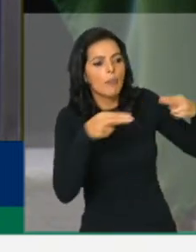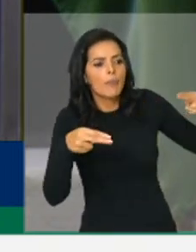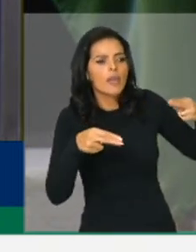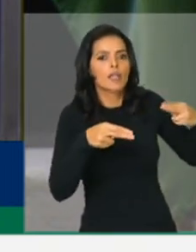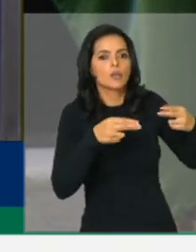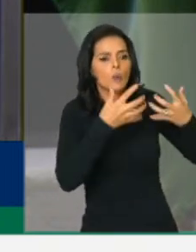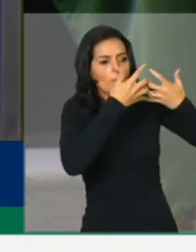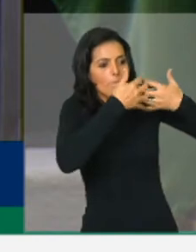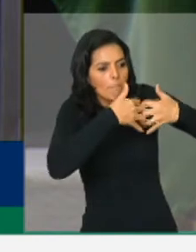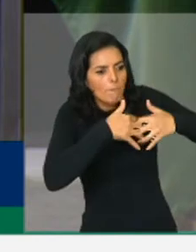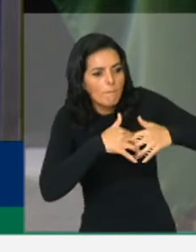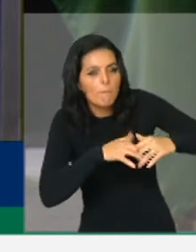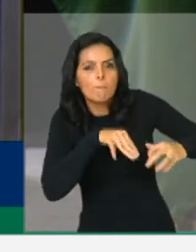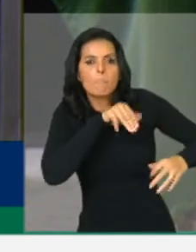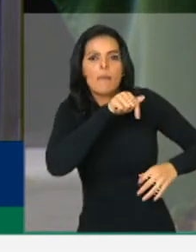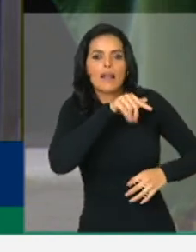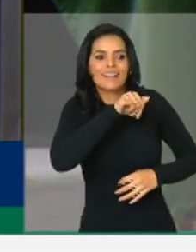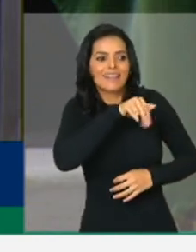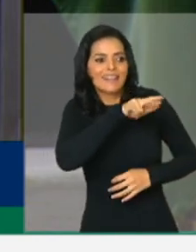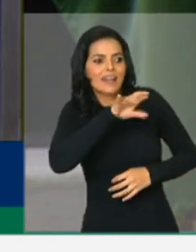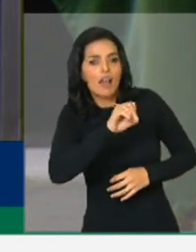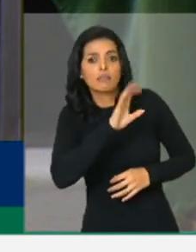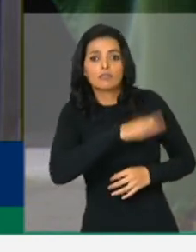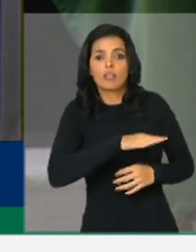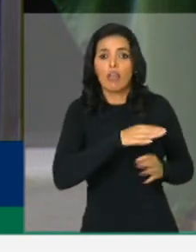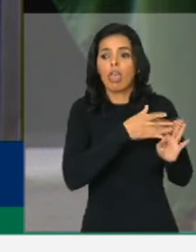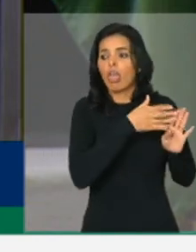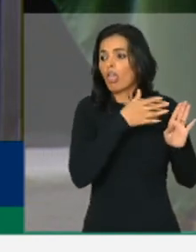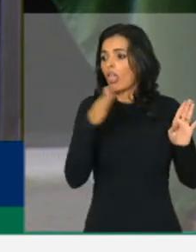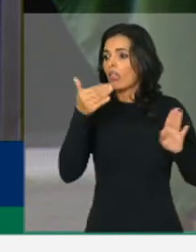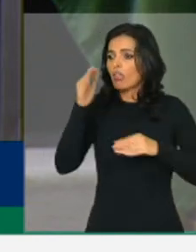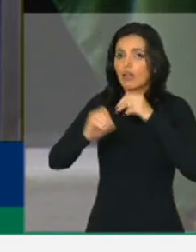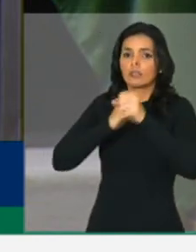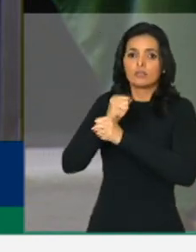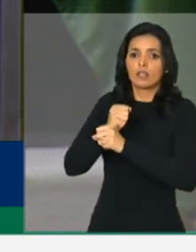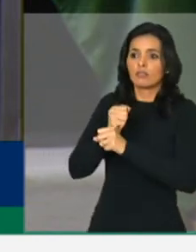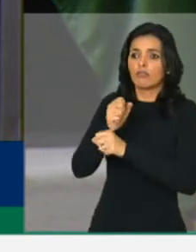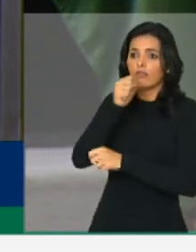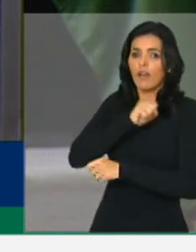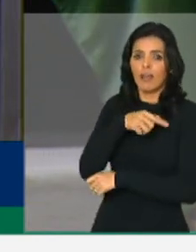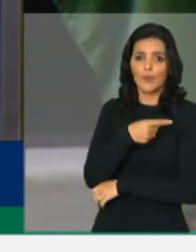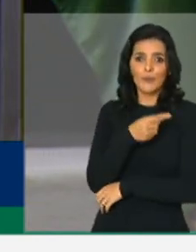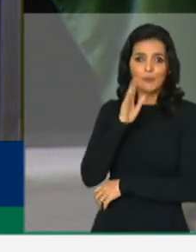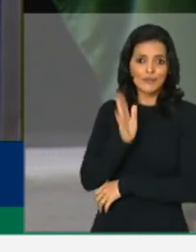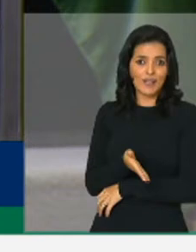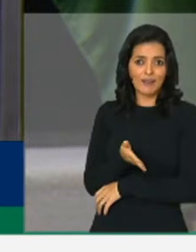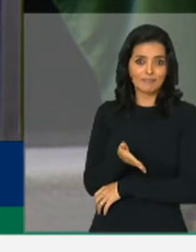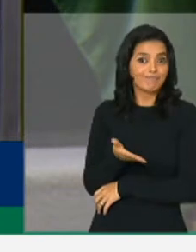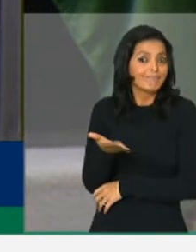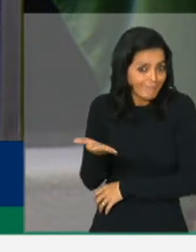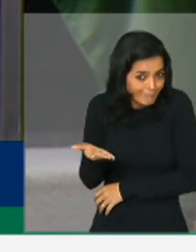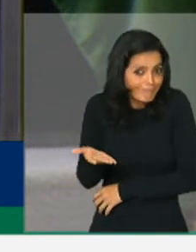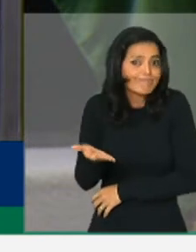ESTAVA APROVADO NO PROJETO INICIAL. MESMO HABILITADA, MESMO MUITAS VEZES FUNCIONANDO E MUITAS VEZES ATÉ PAGANDO